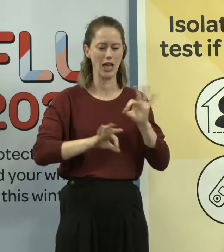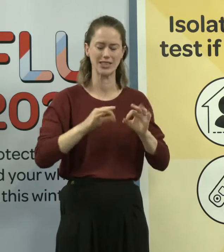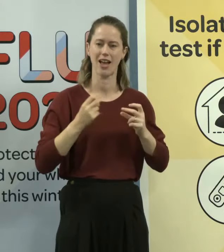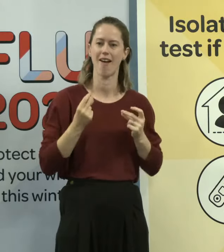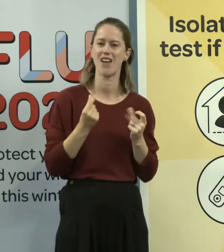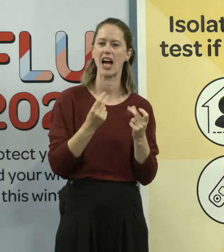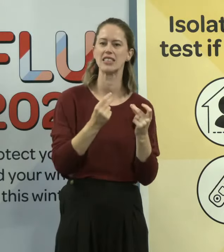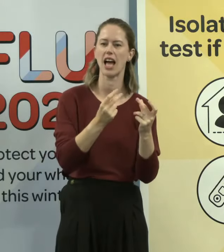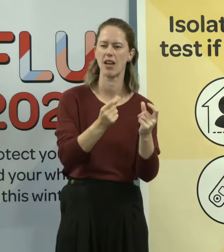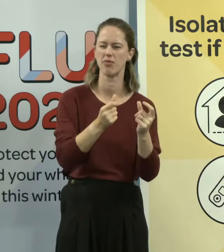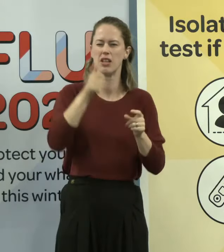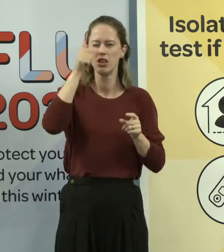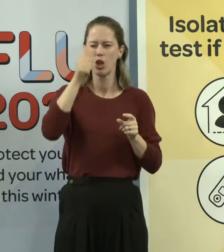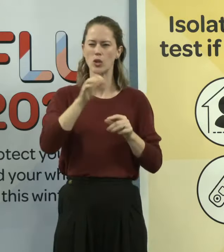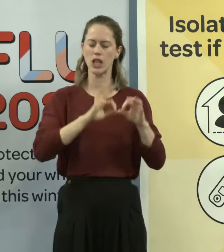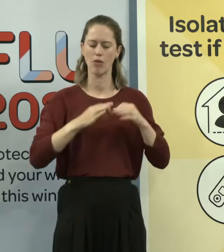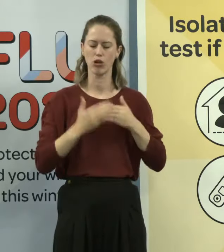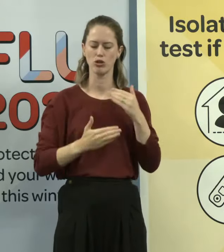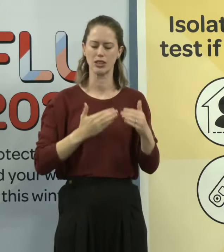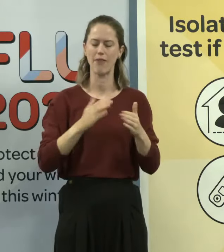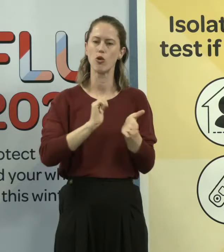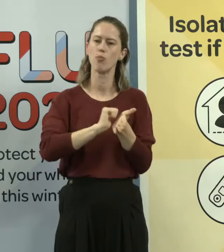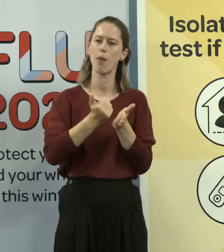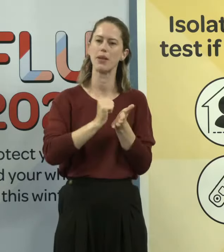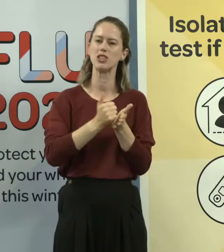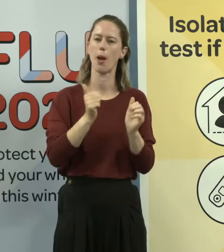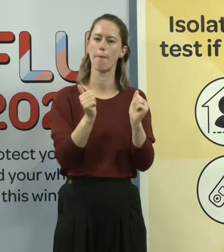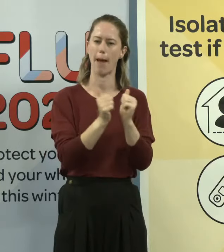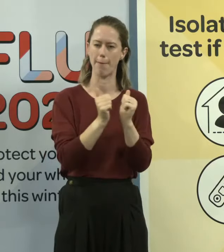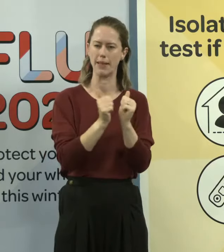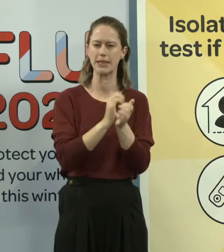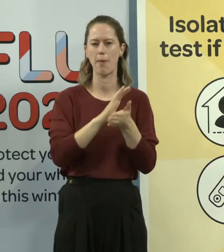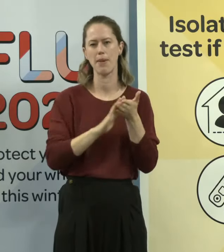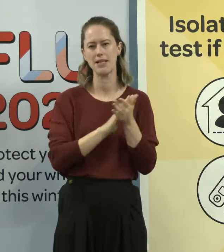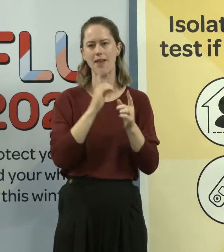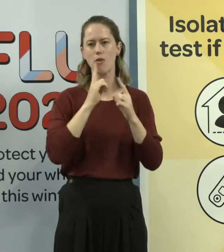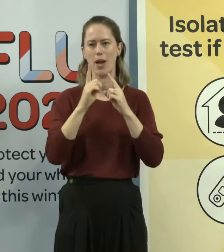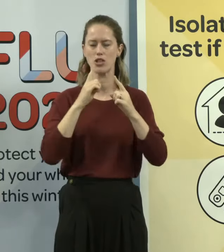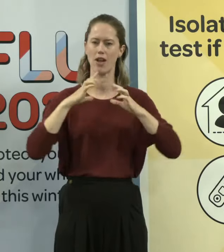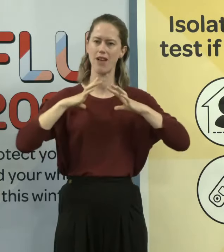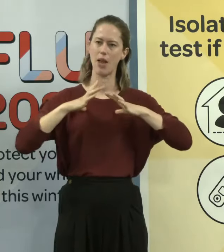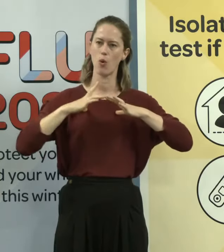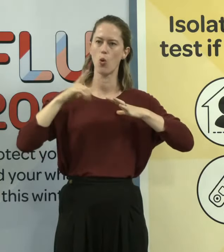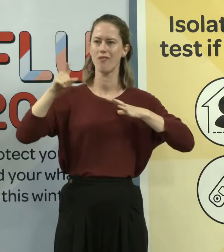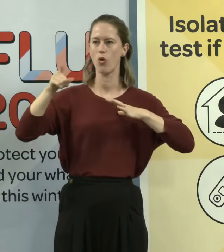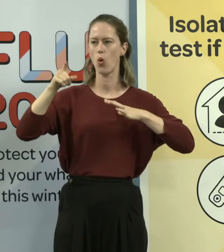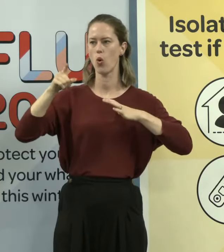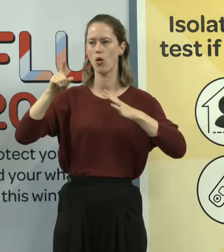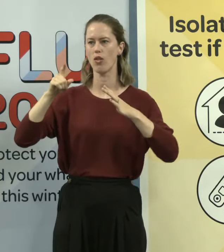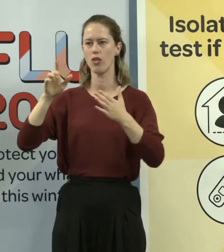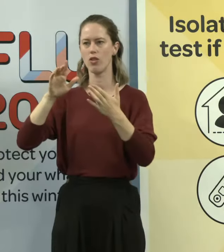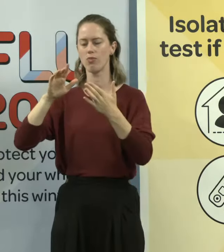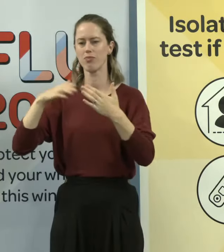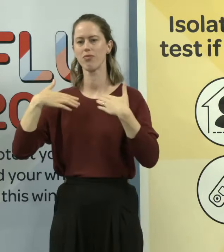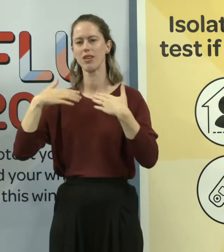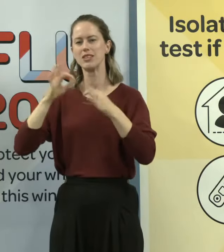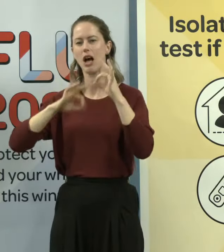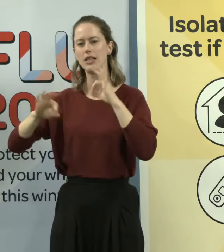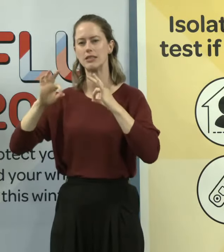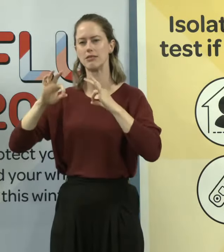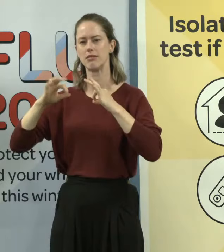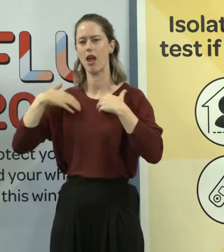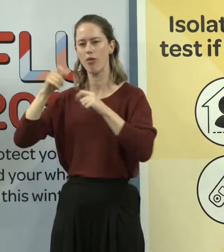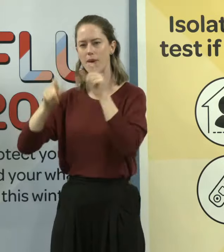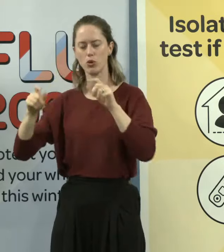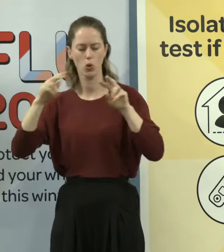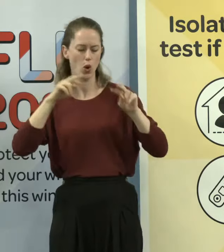etahi atu e mahi tonu ana mai i